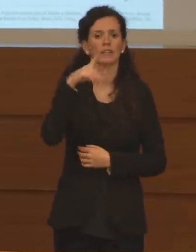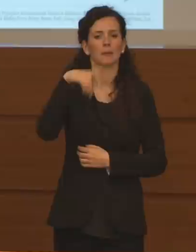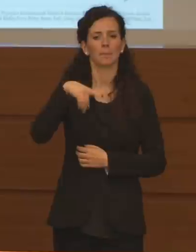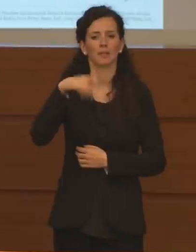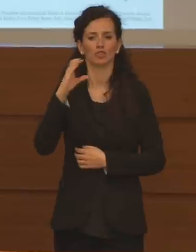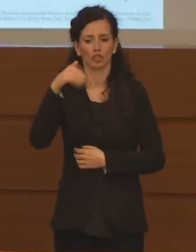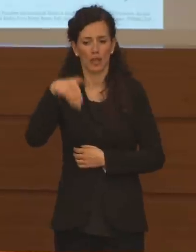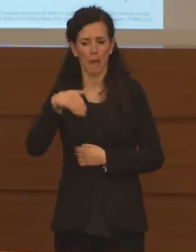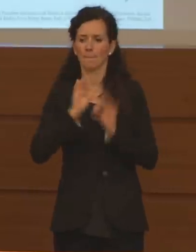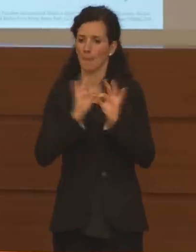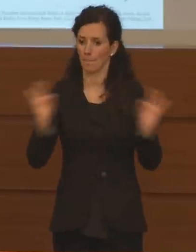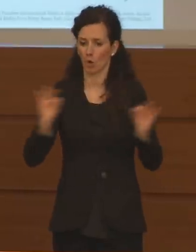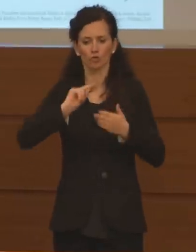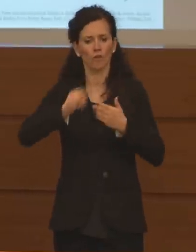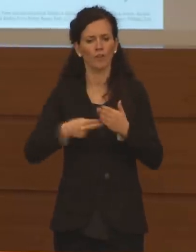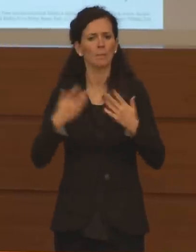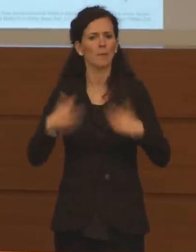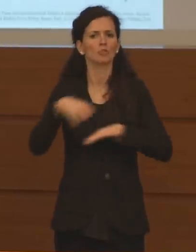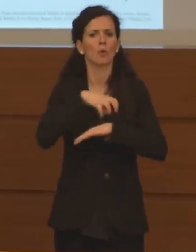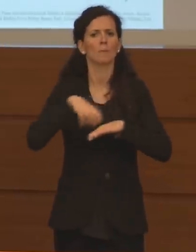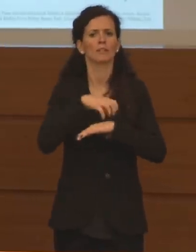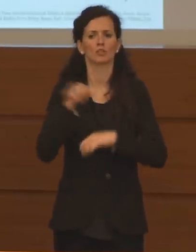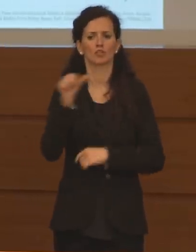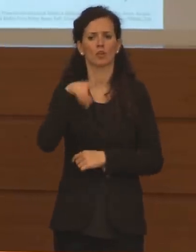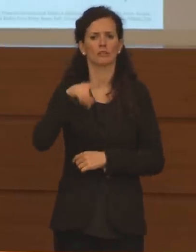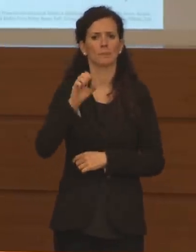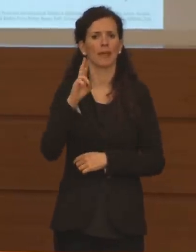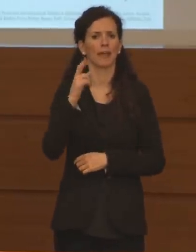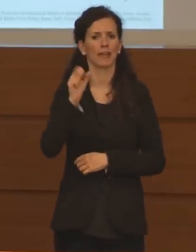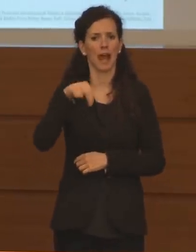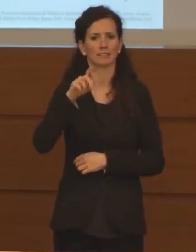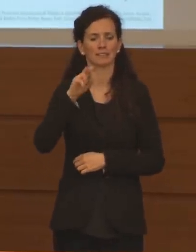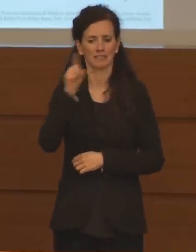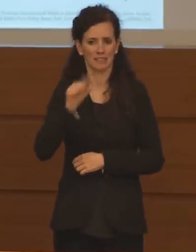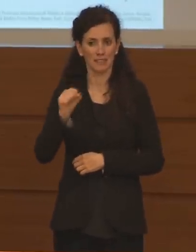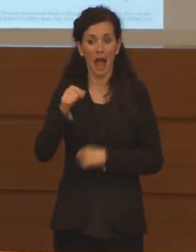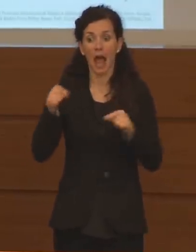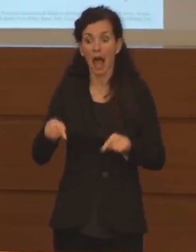ministro Speranza, sta andando alla firma del Presidente Conte a minuti proprio